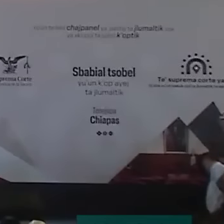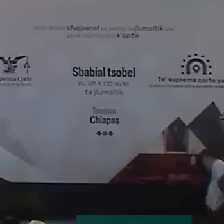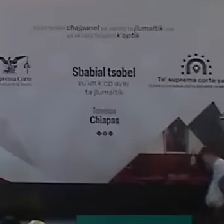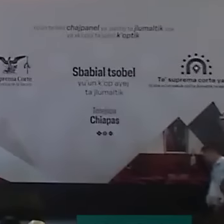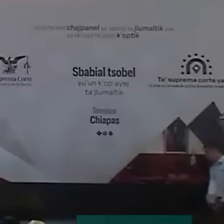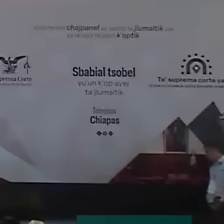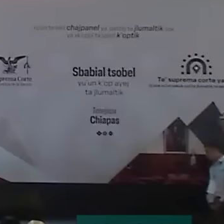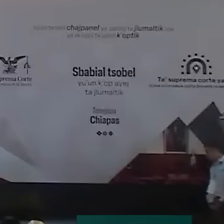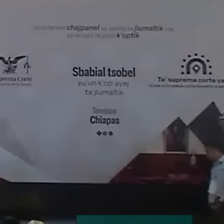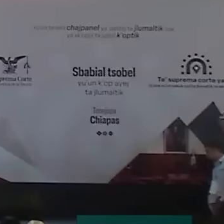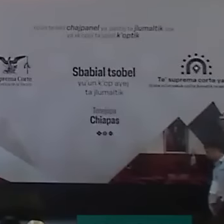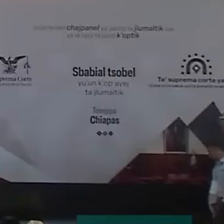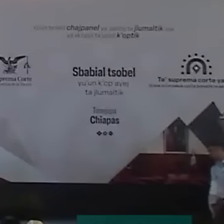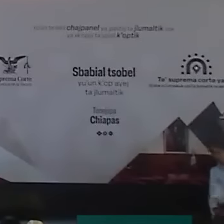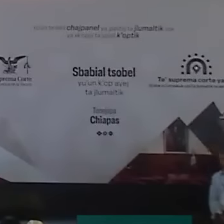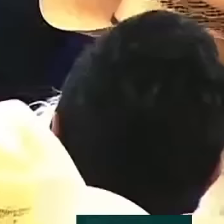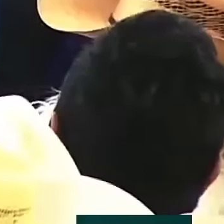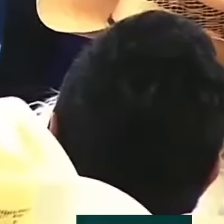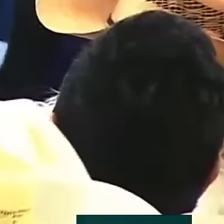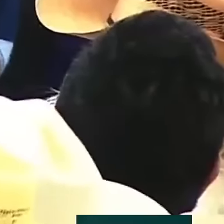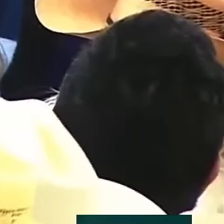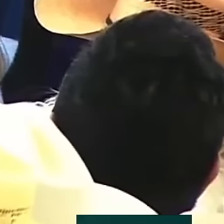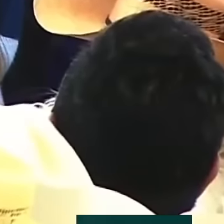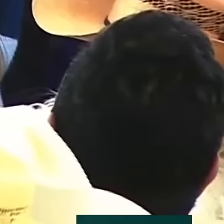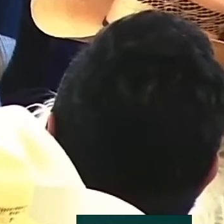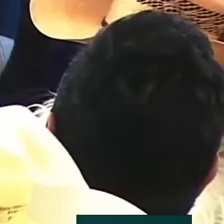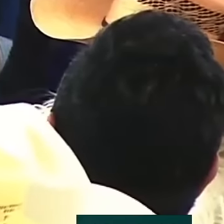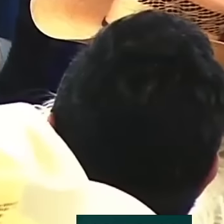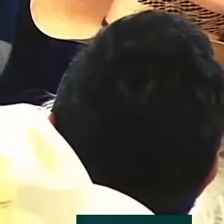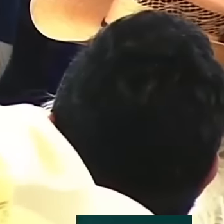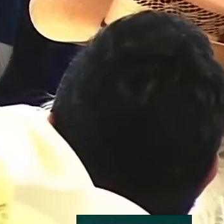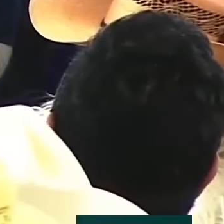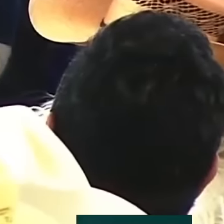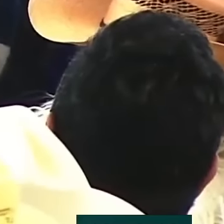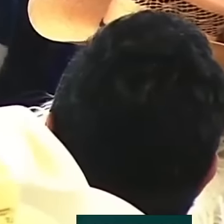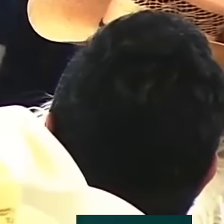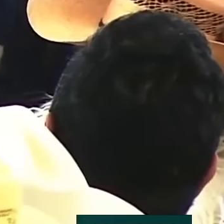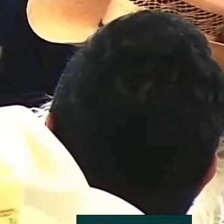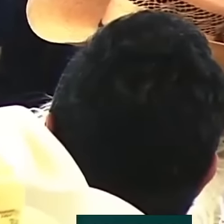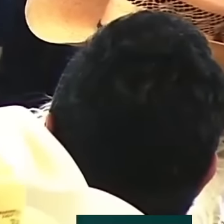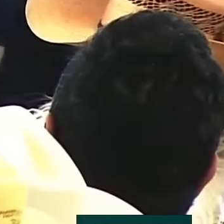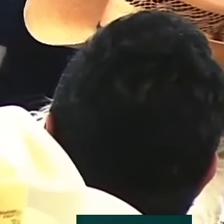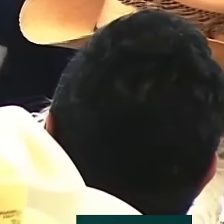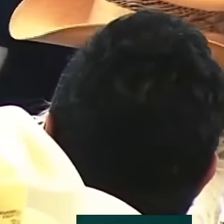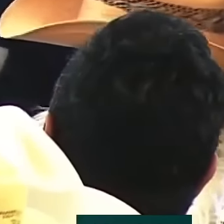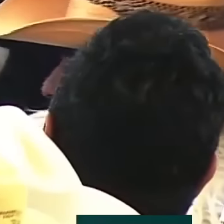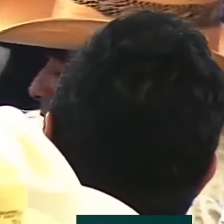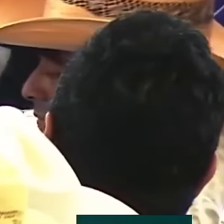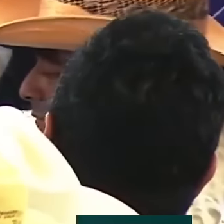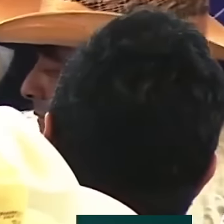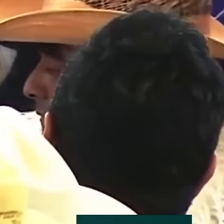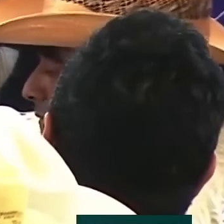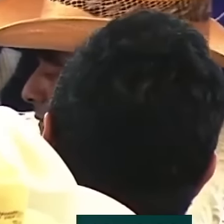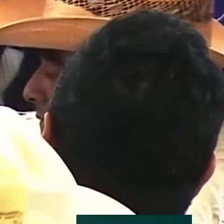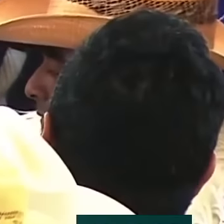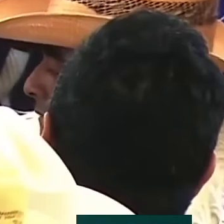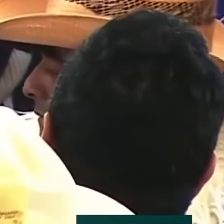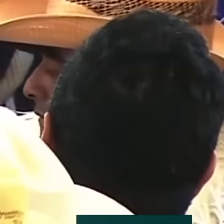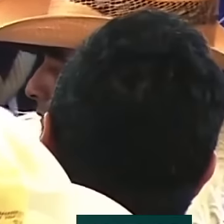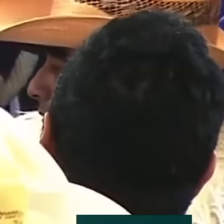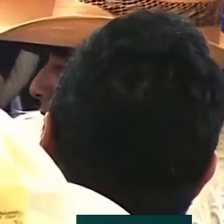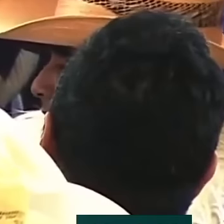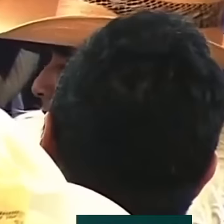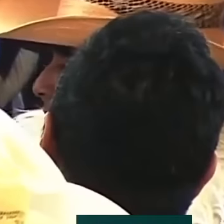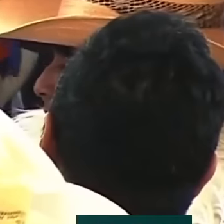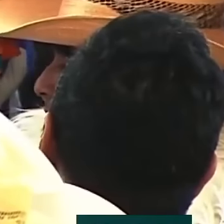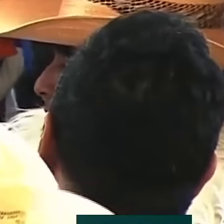Autolibre soberano. Chiapas libre